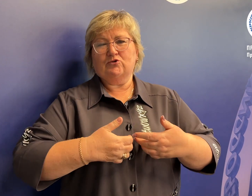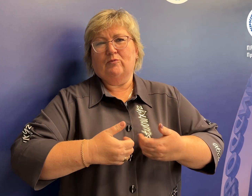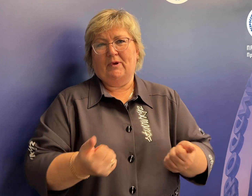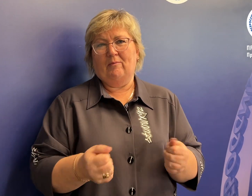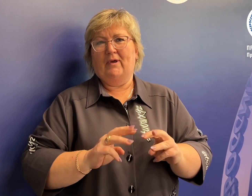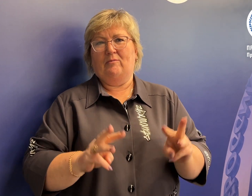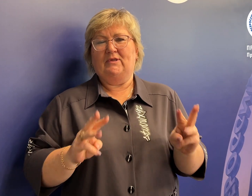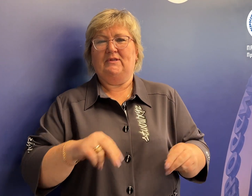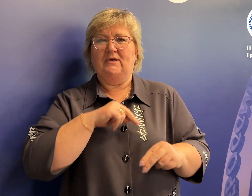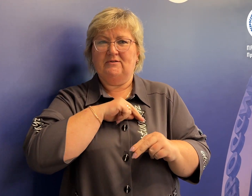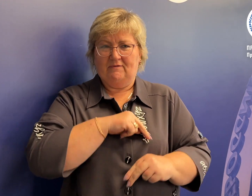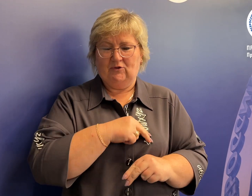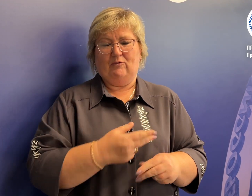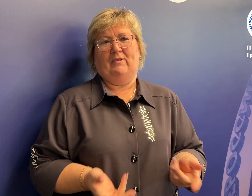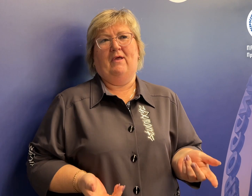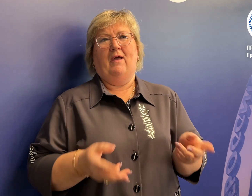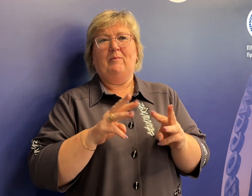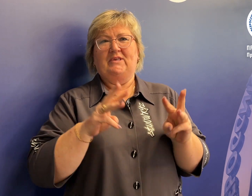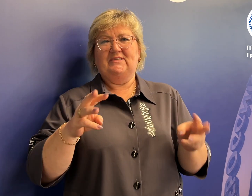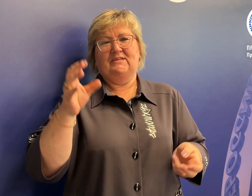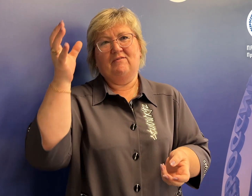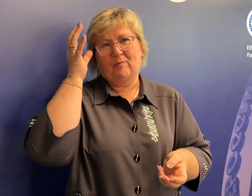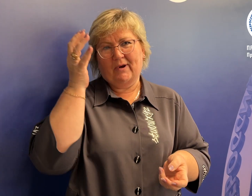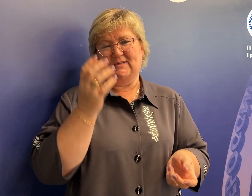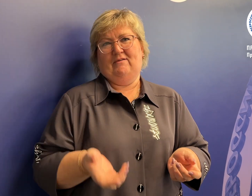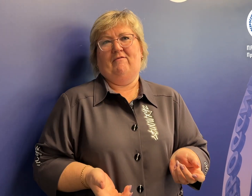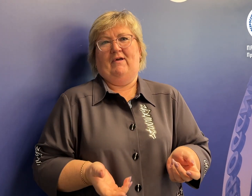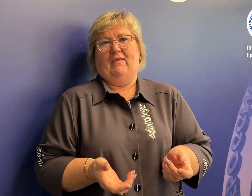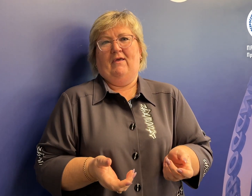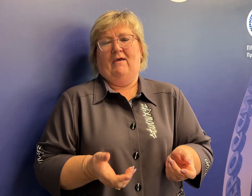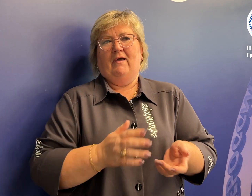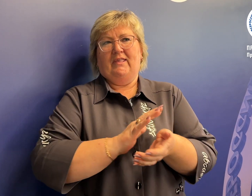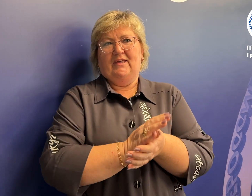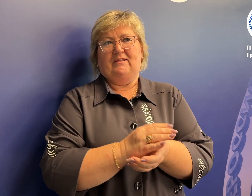нас хорошо принимают в Министерстве труда, Министерстве образования,